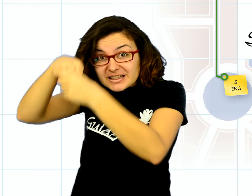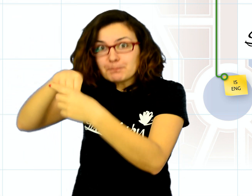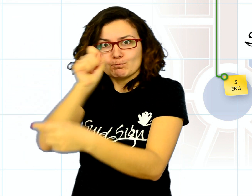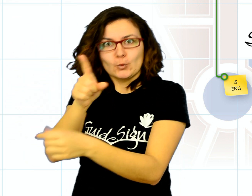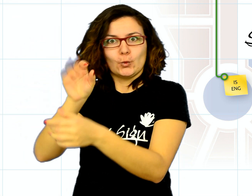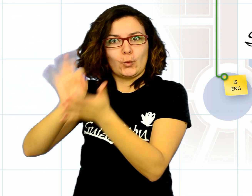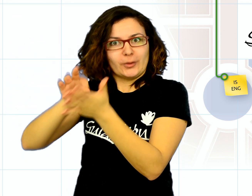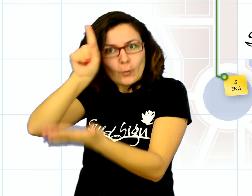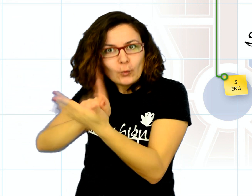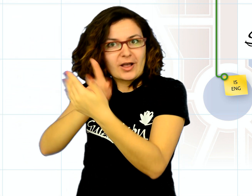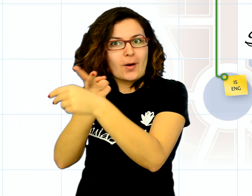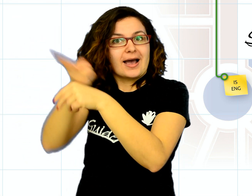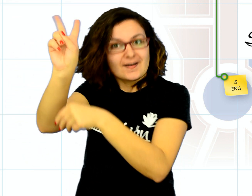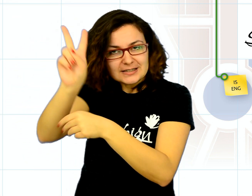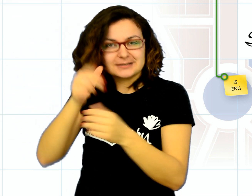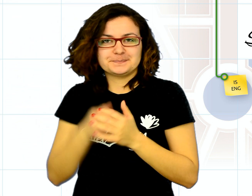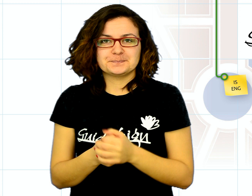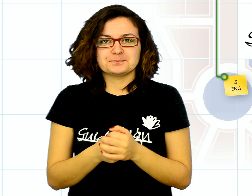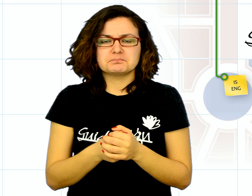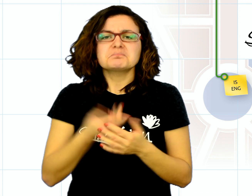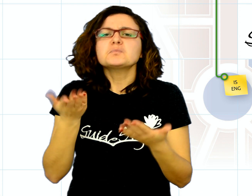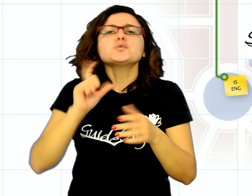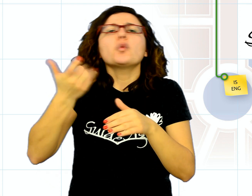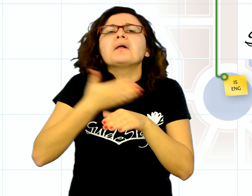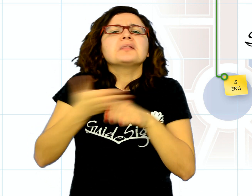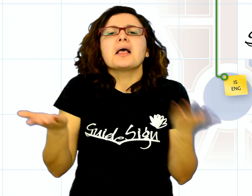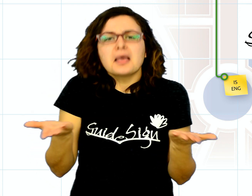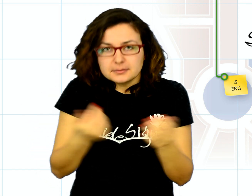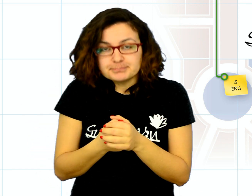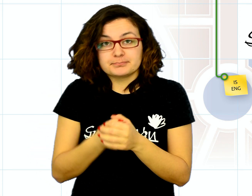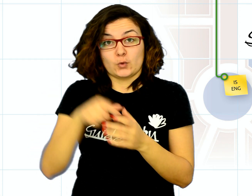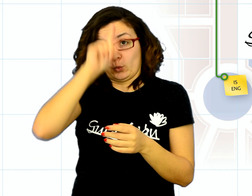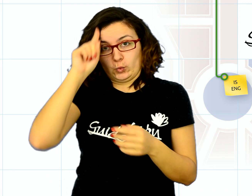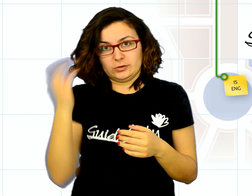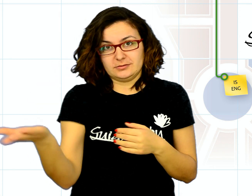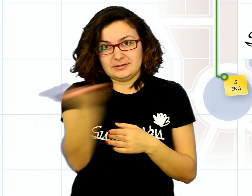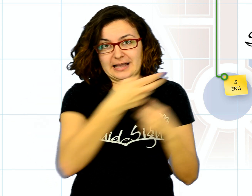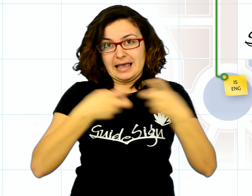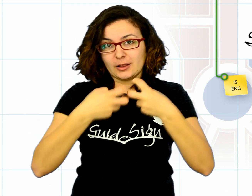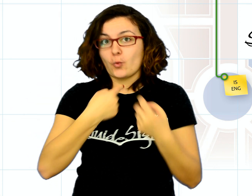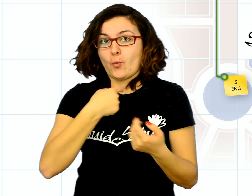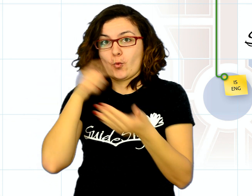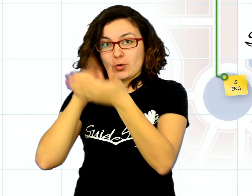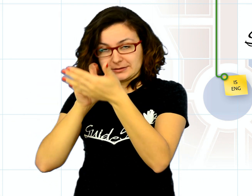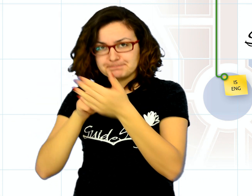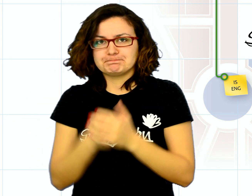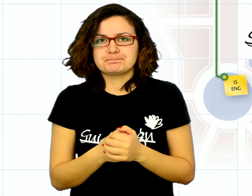Między innymi GuideSign przeszedł! Co dalej? Teraz jest etap głosowania online przez Was.